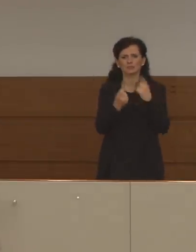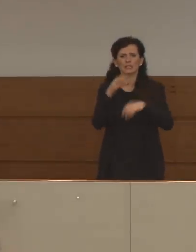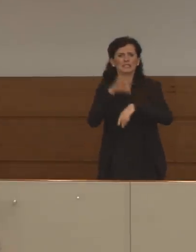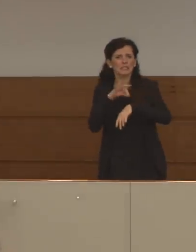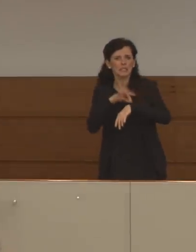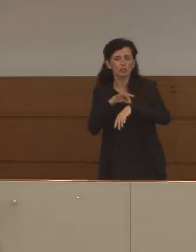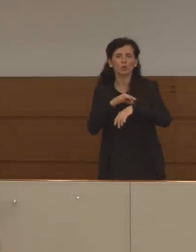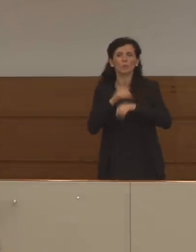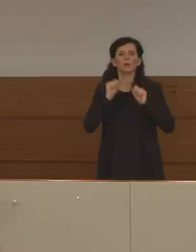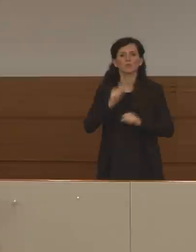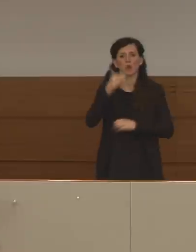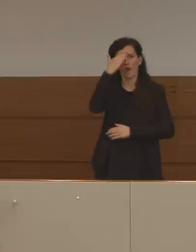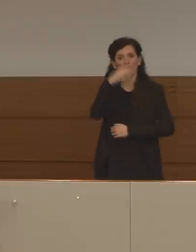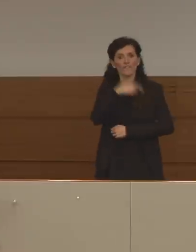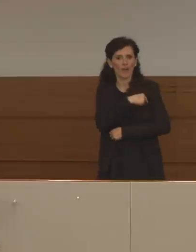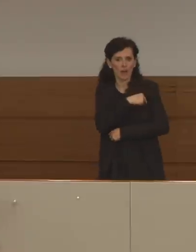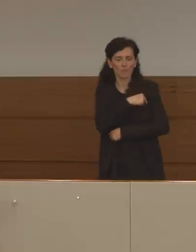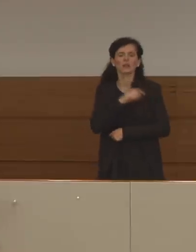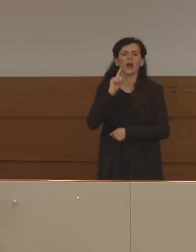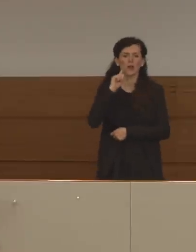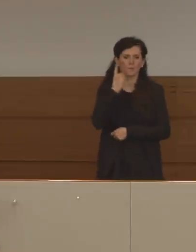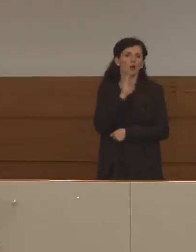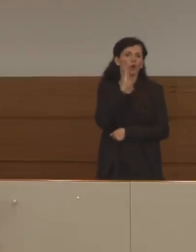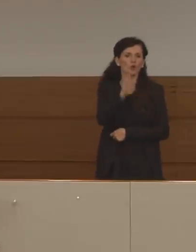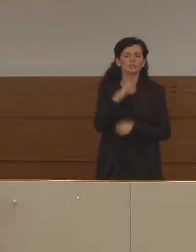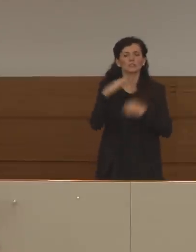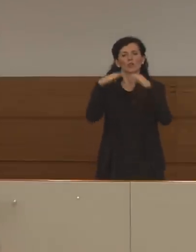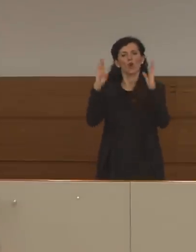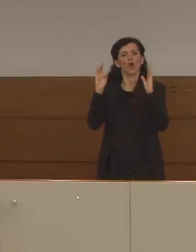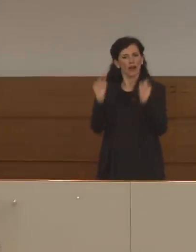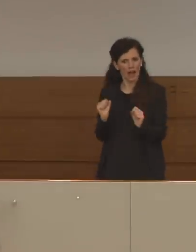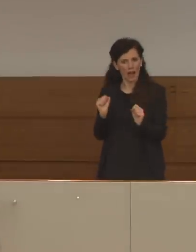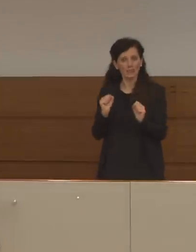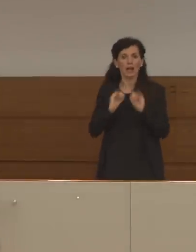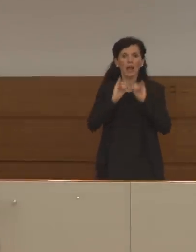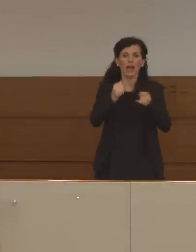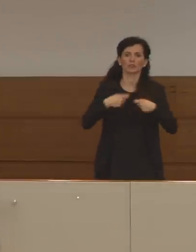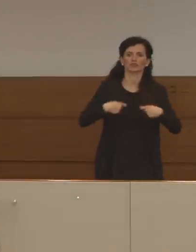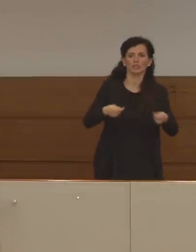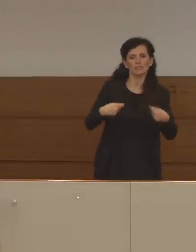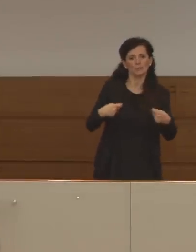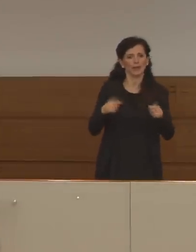casa quindi non uscire neanche per fare la spesa,